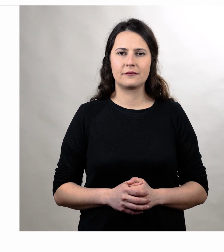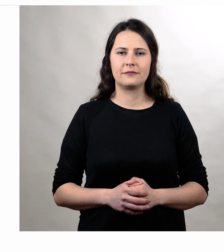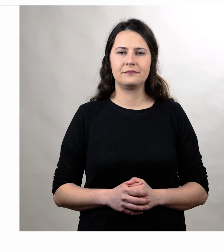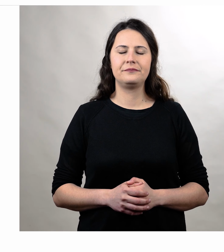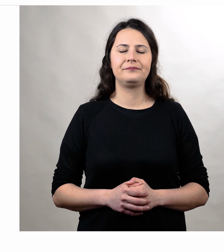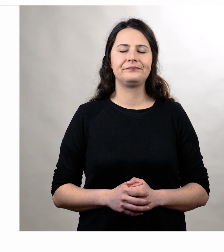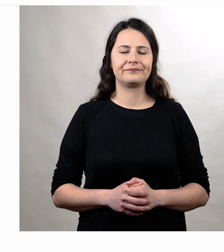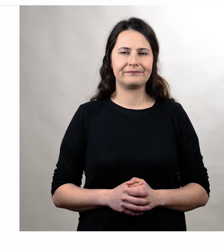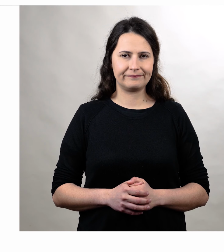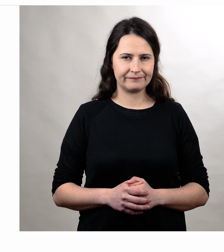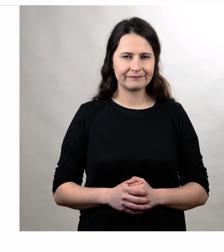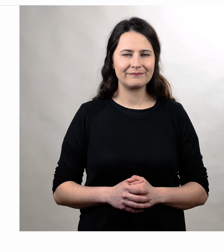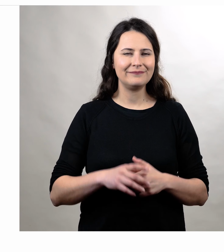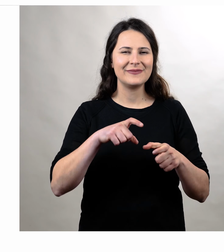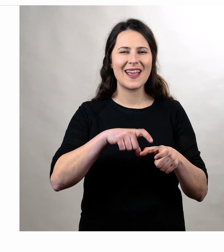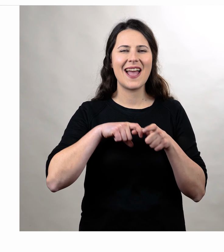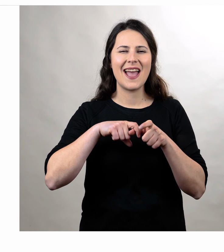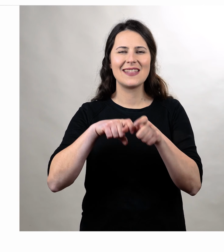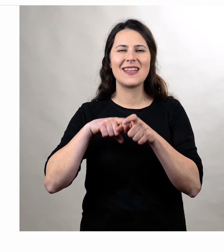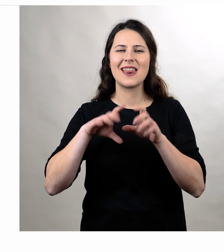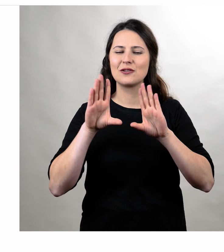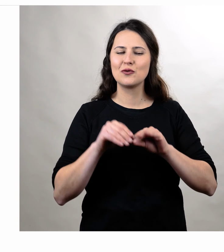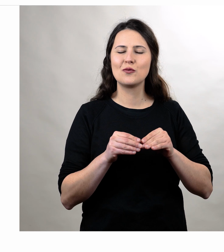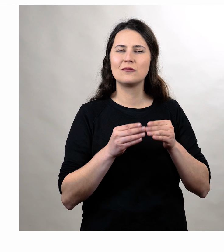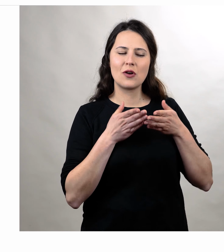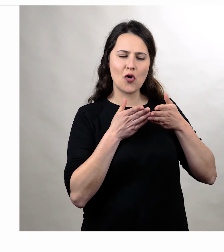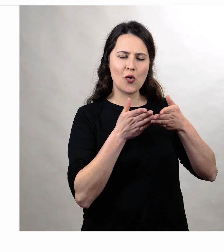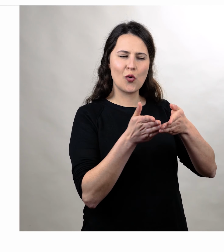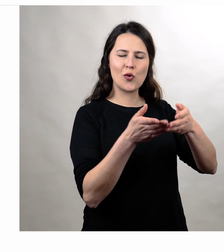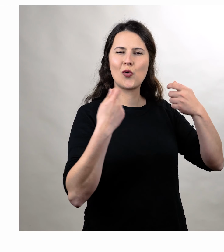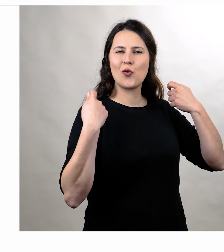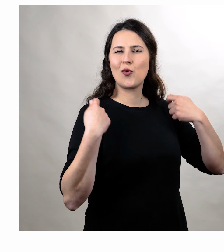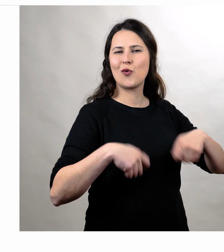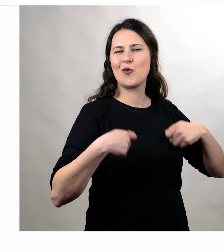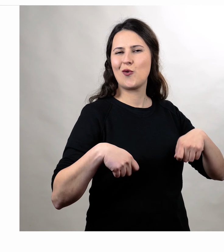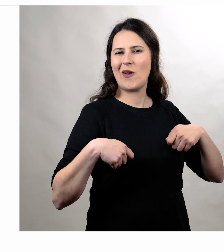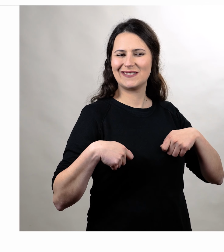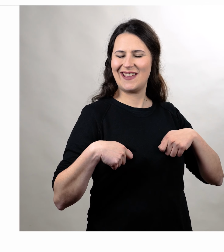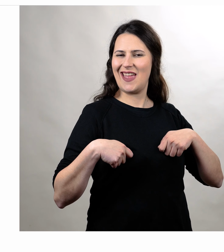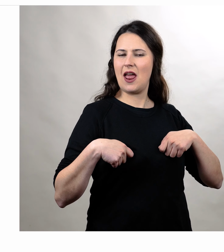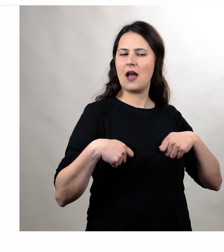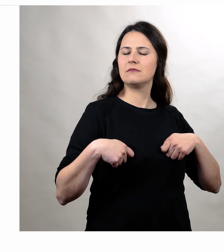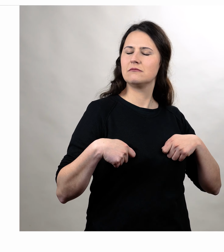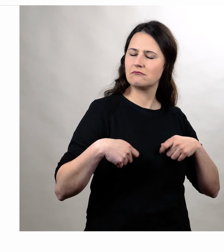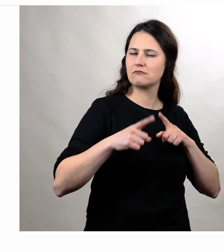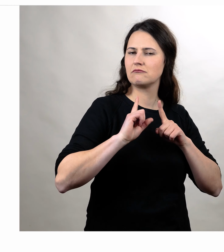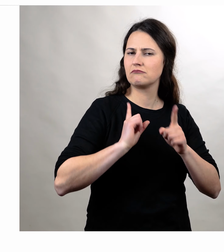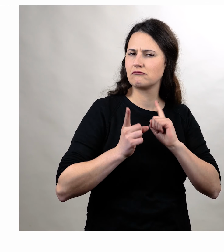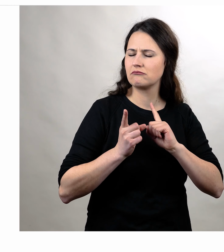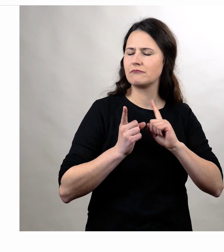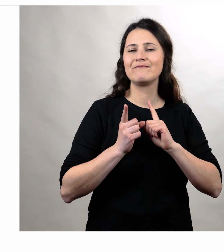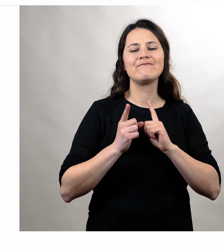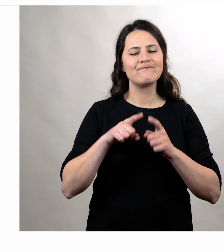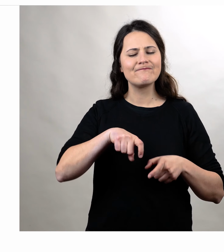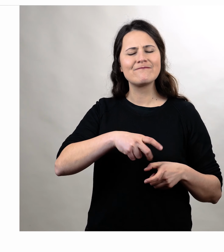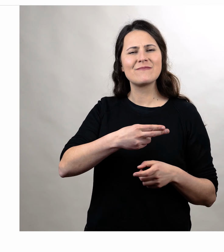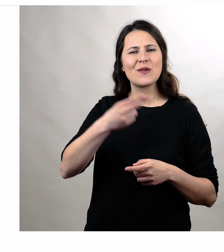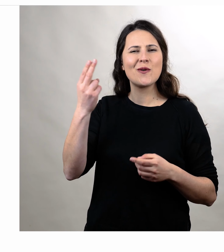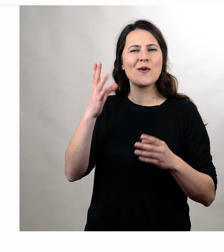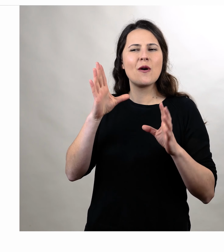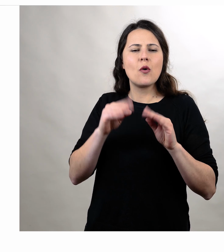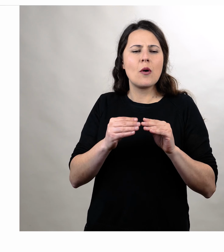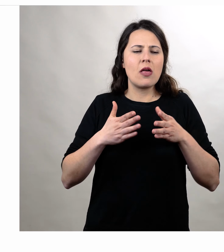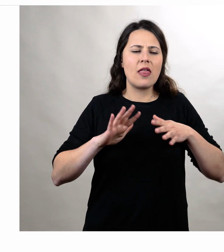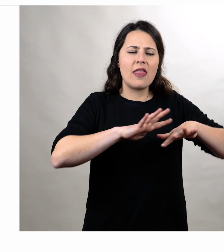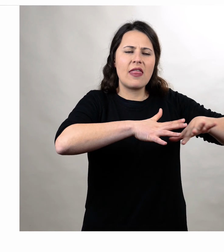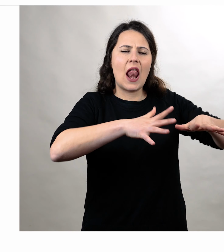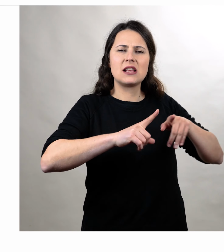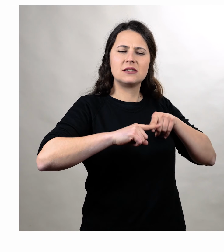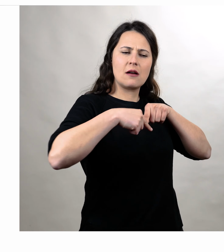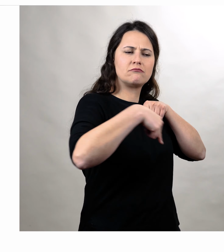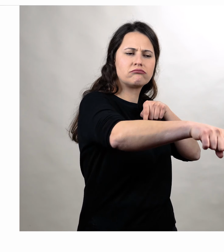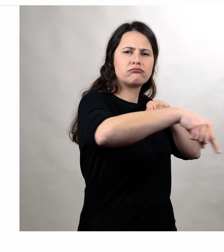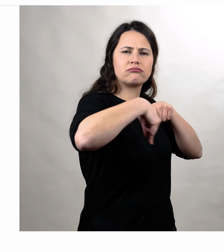Οι εταιρείες εκμετάλλευσης κρουαζιερόπλοιων είναι γνωστές και ως «θαλάσσιες γραμμές κρουαζιέρας».